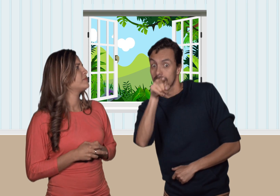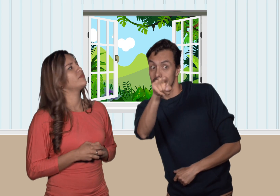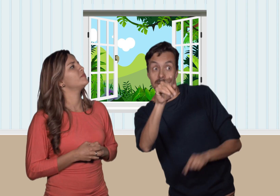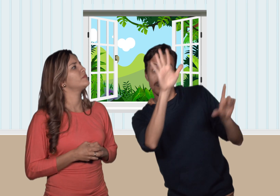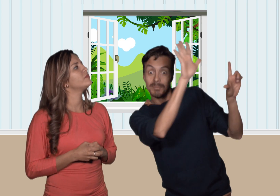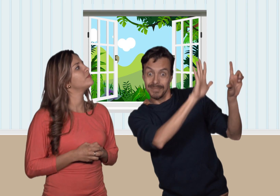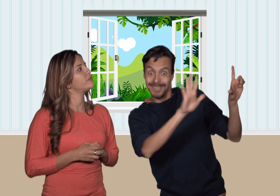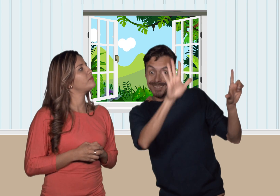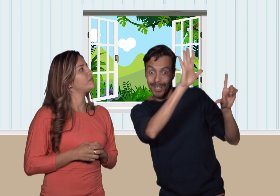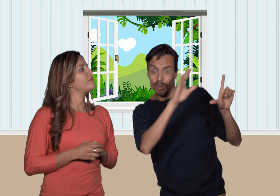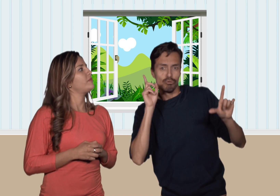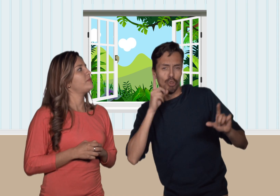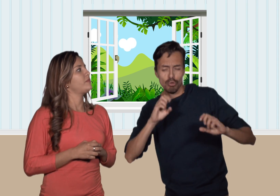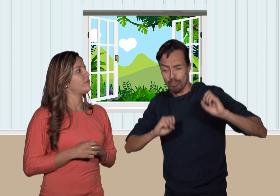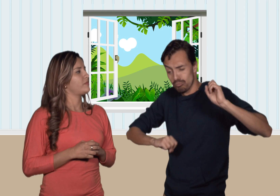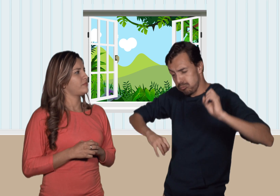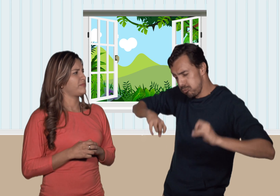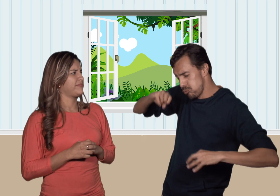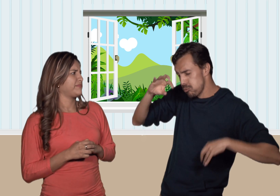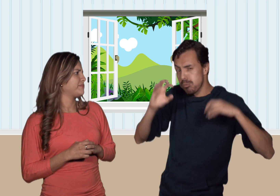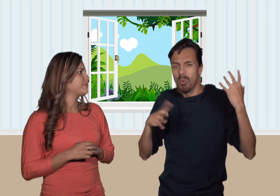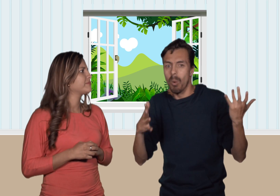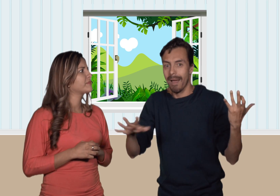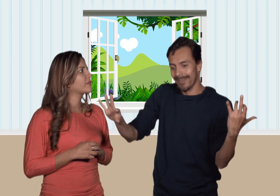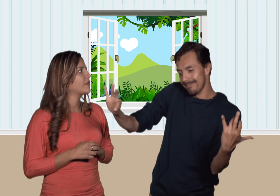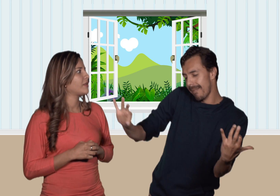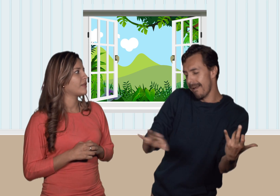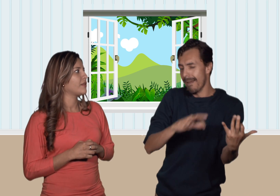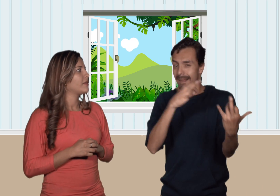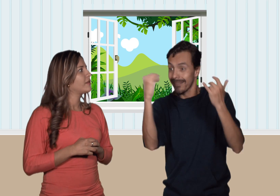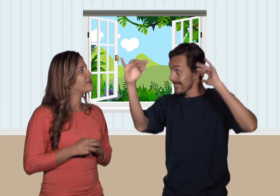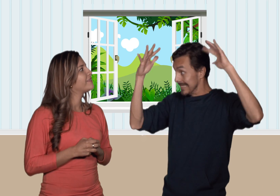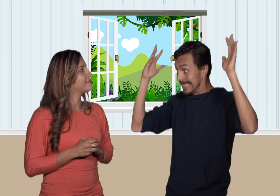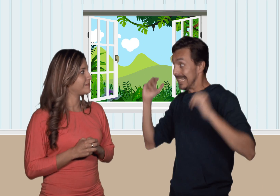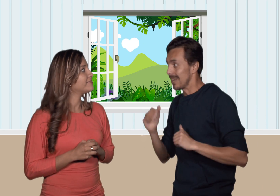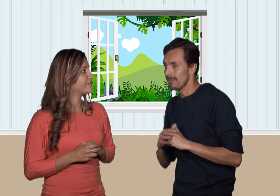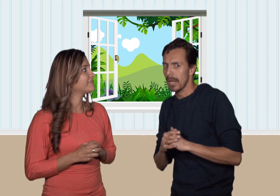Ya vieron el video del relator sordo, el cuento “El violinista en la selva”, ¿cierto?